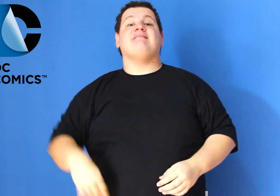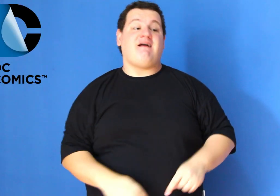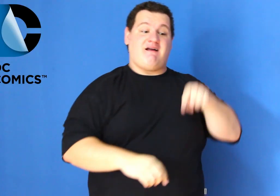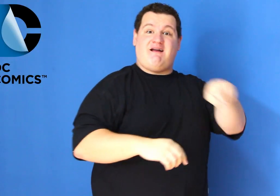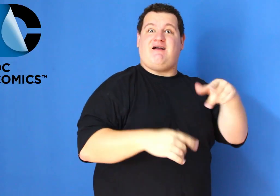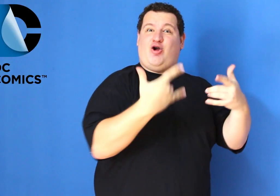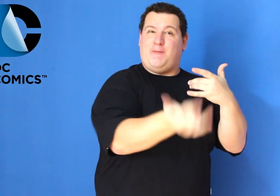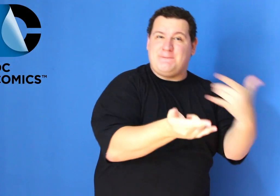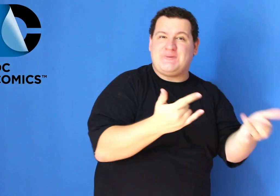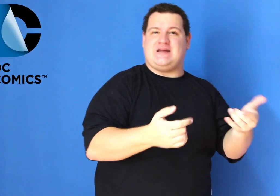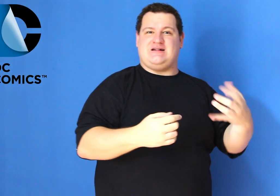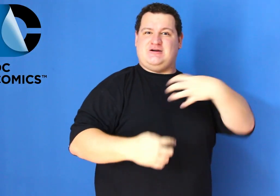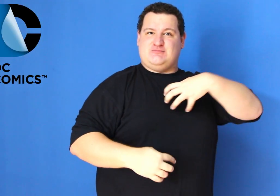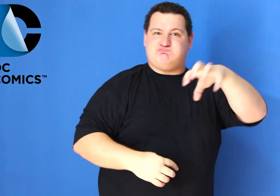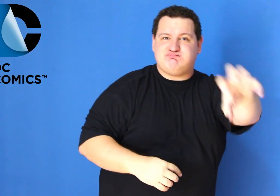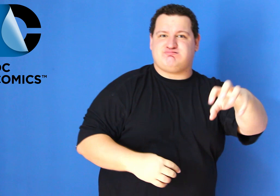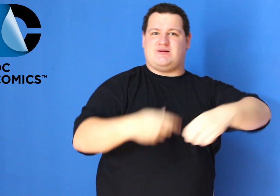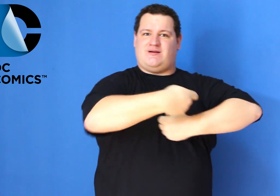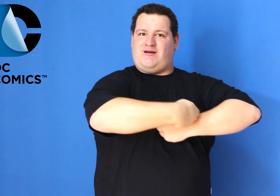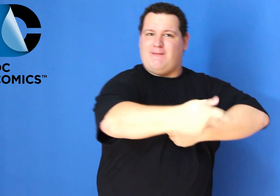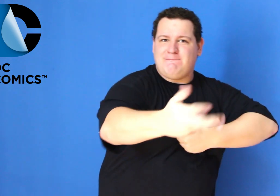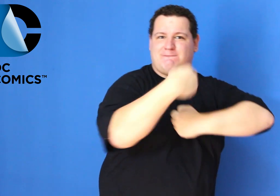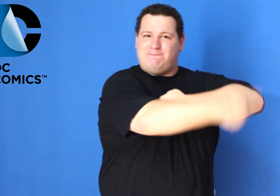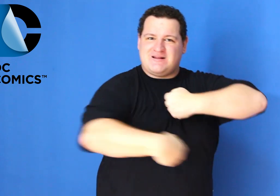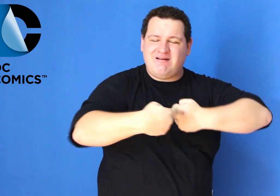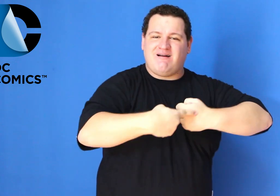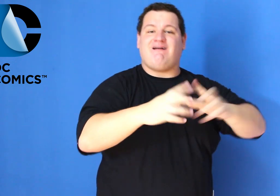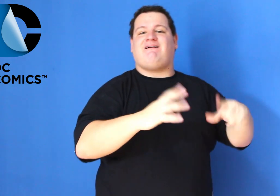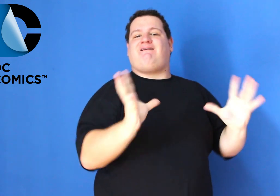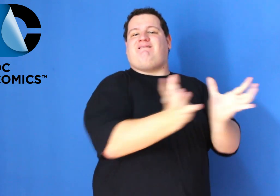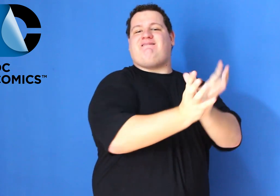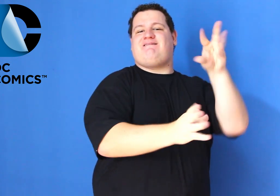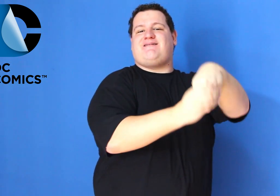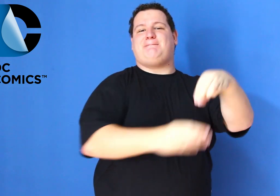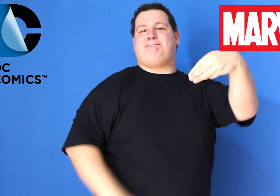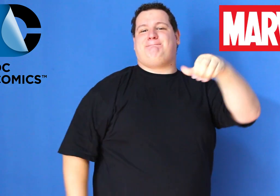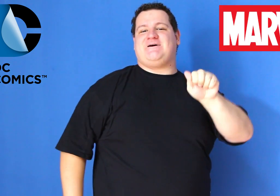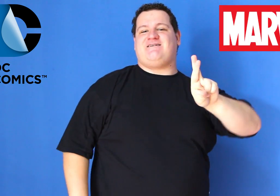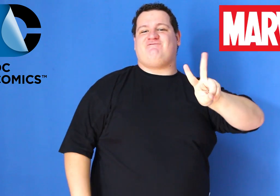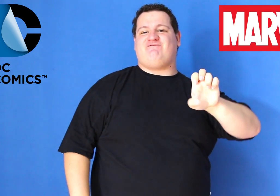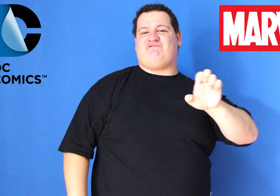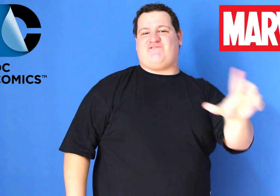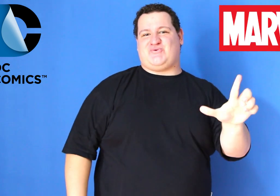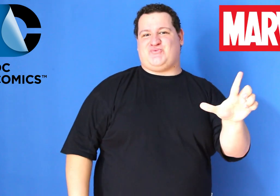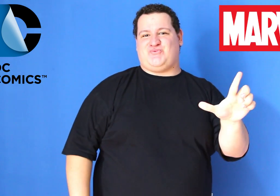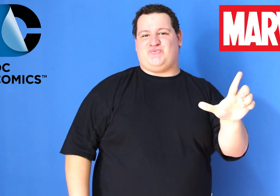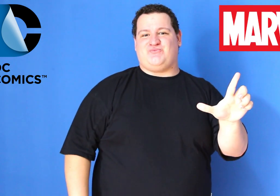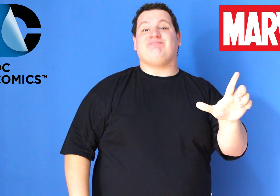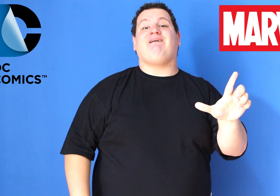Homem-Aranha, Homem de Ferro e Capitão América são da Marvel Comics.